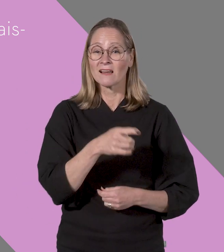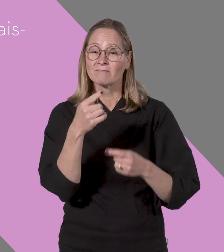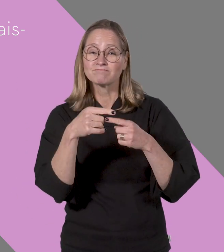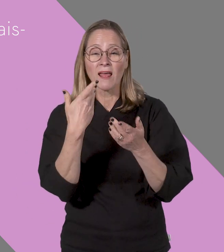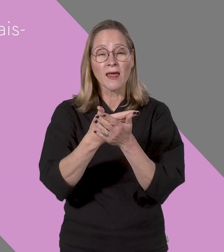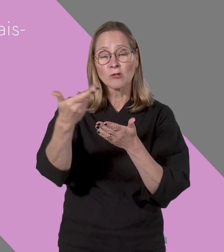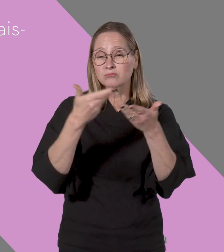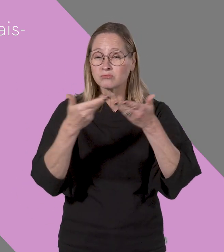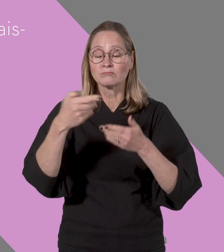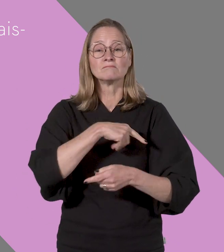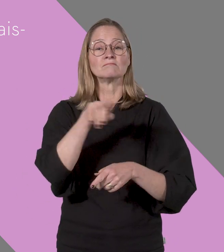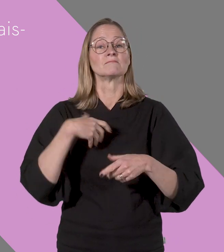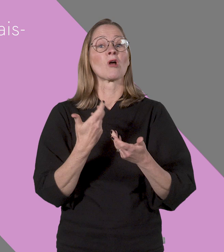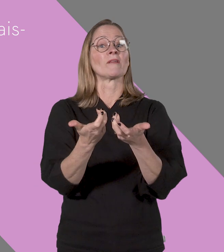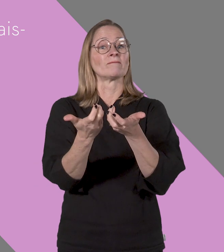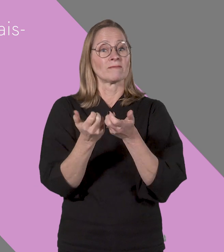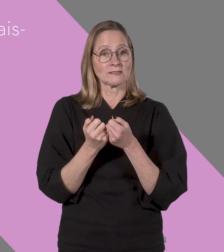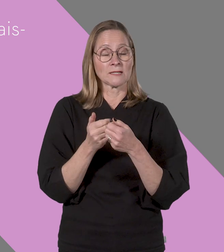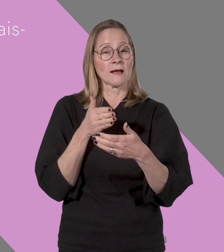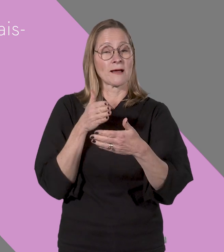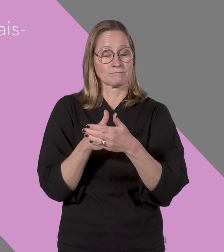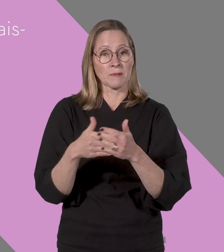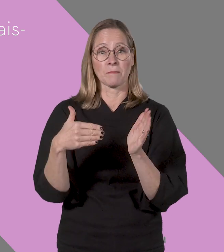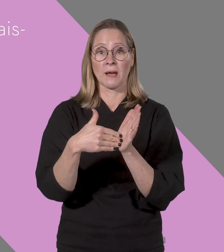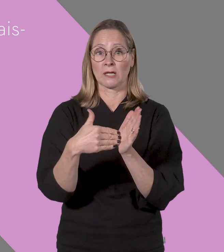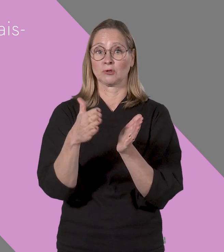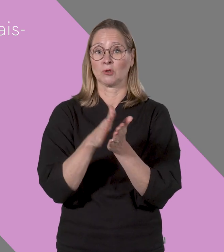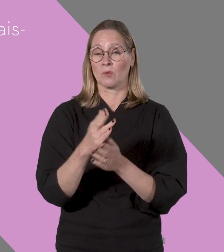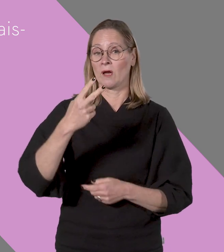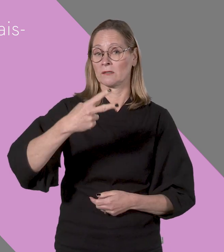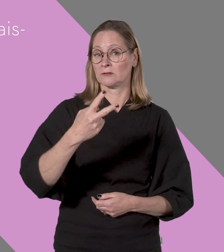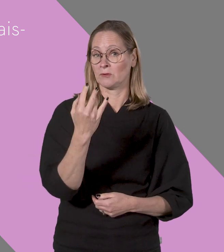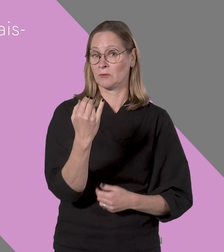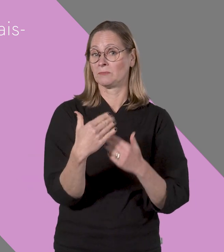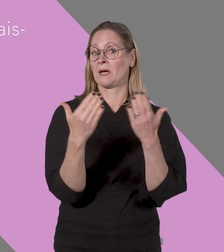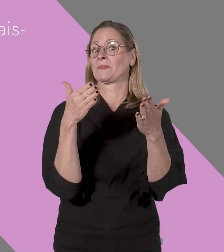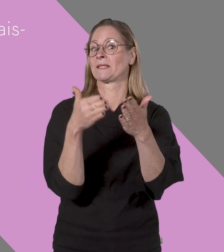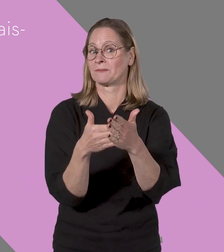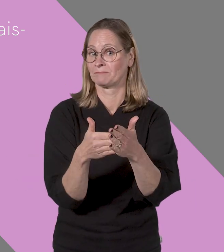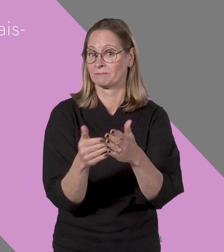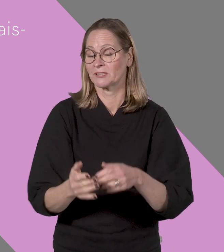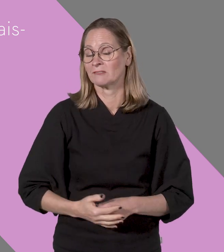Otamme ehdotuksia vastaan 26.11. saakka.